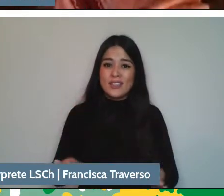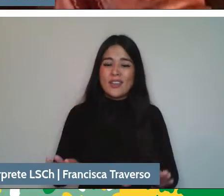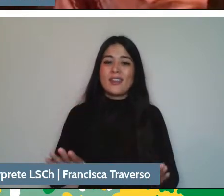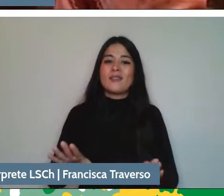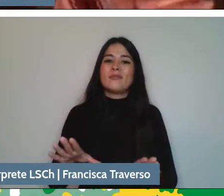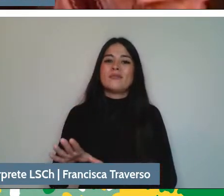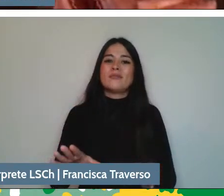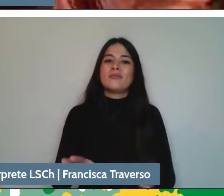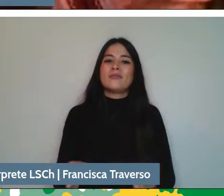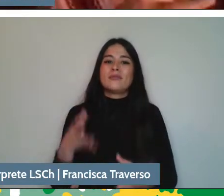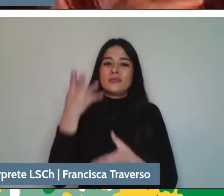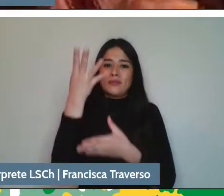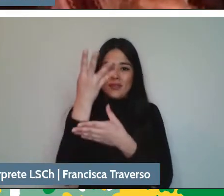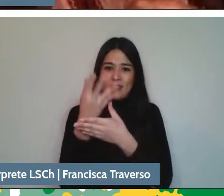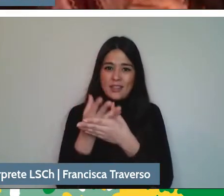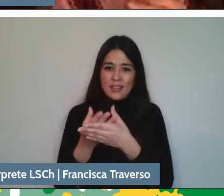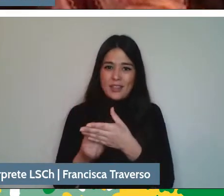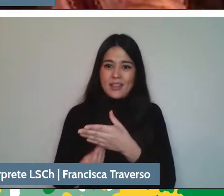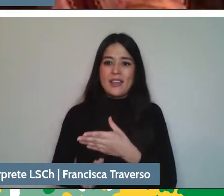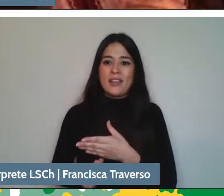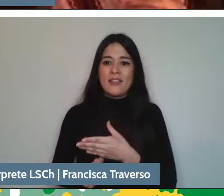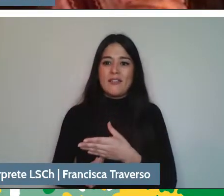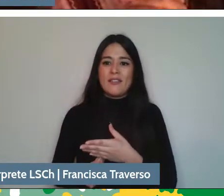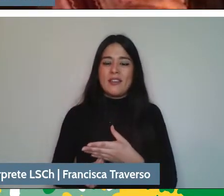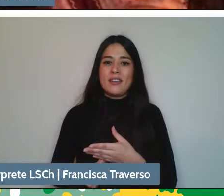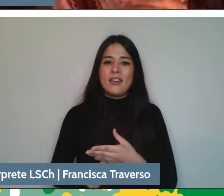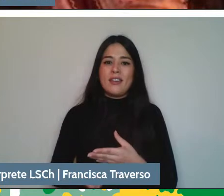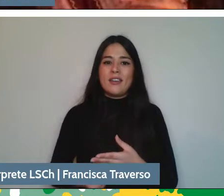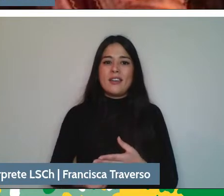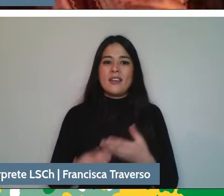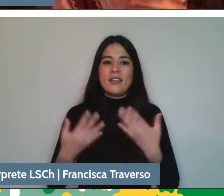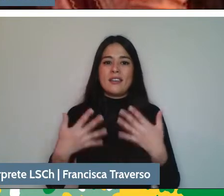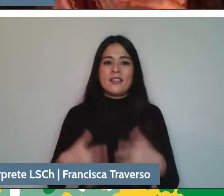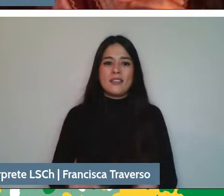Creo que estamos a punto, son las 19:58